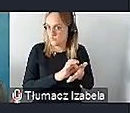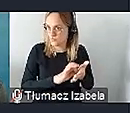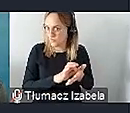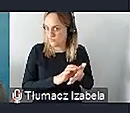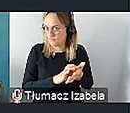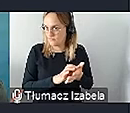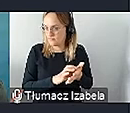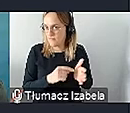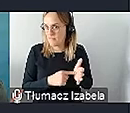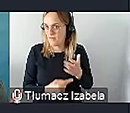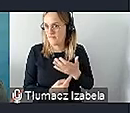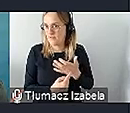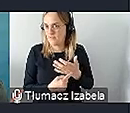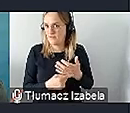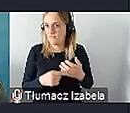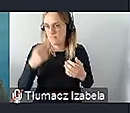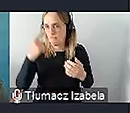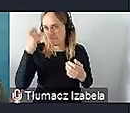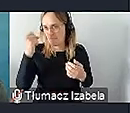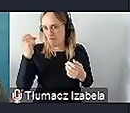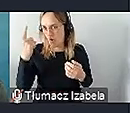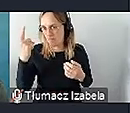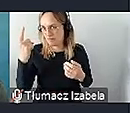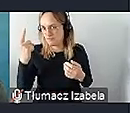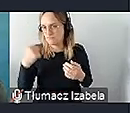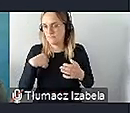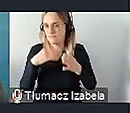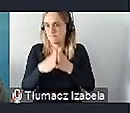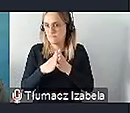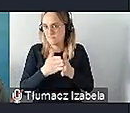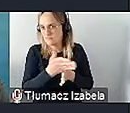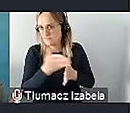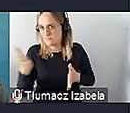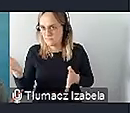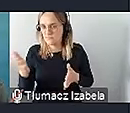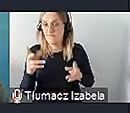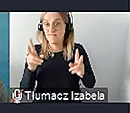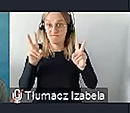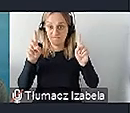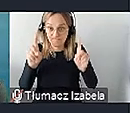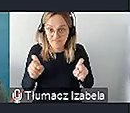metaforę pewnej idei. I prosiłbym, żeby państwo, w trakcie jak będę rysował,